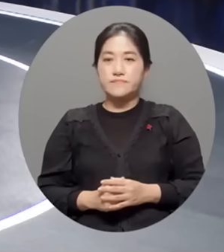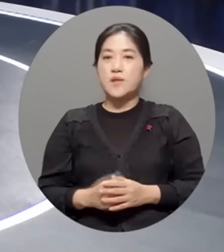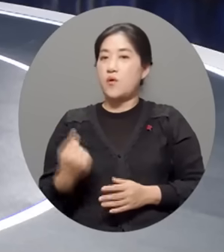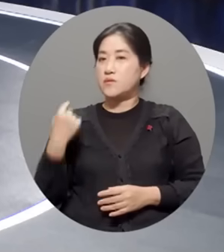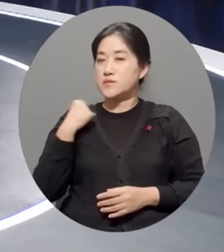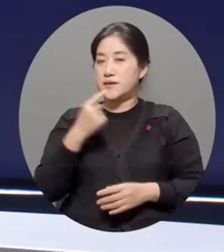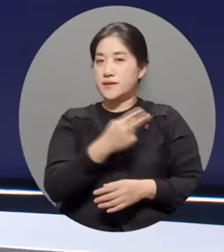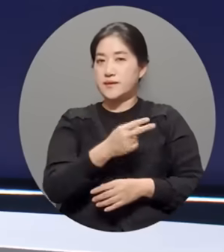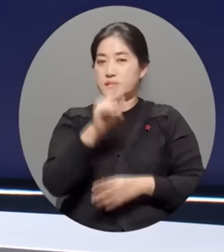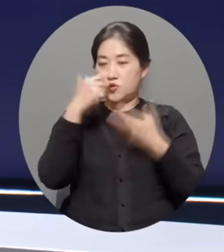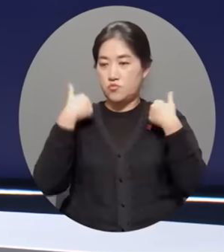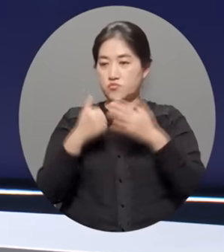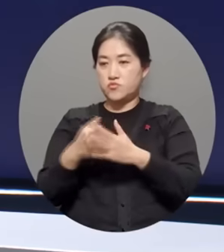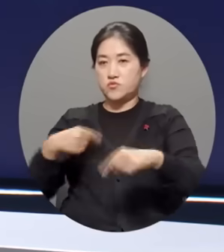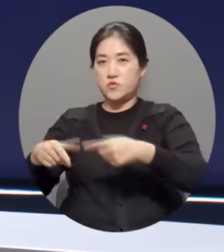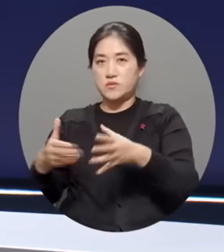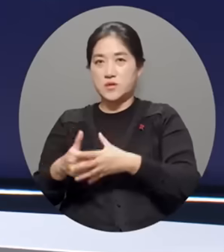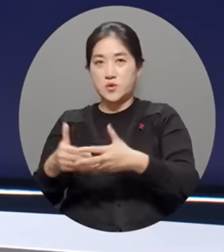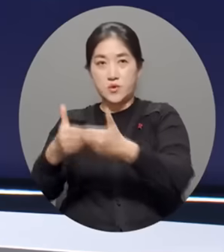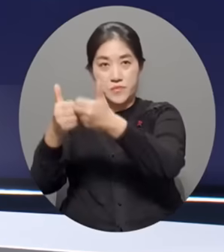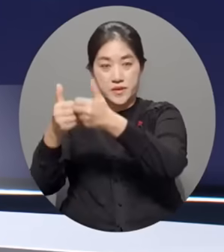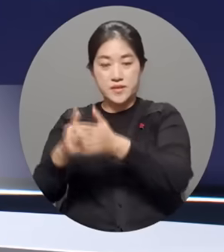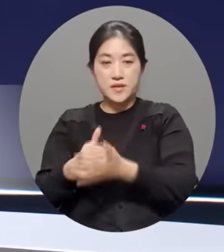어떻게 봐야 합니까?